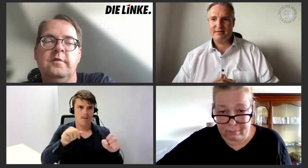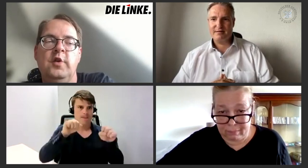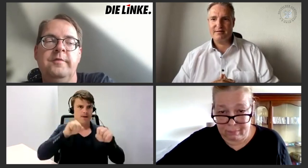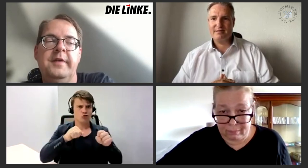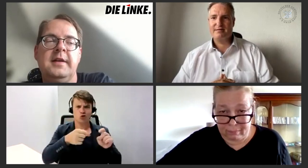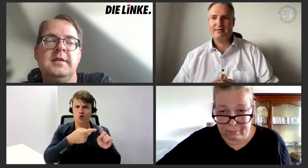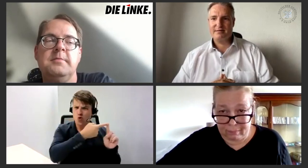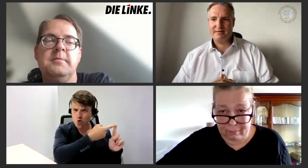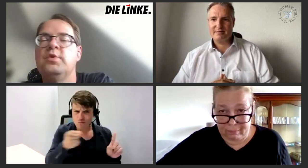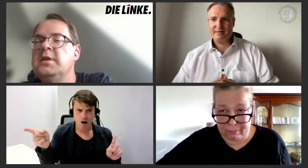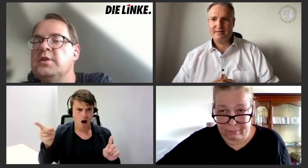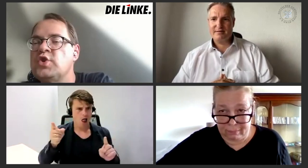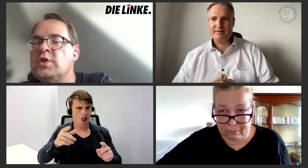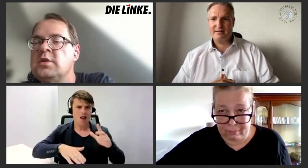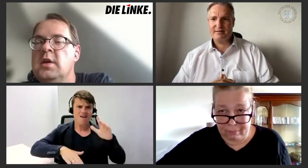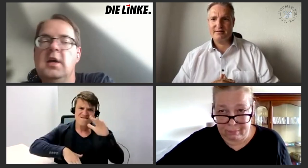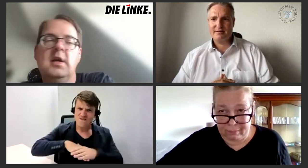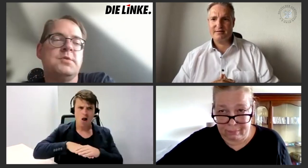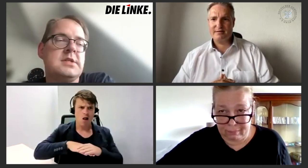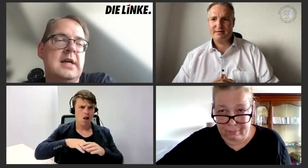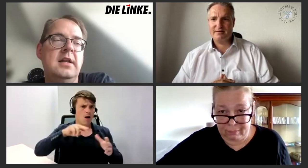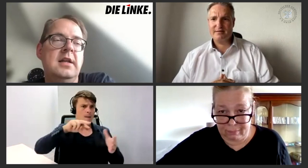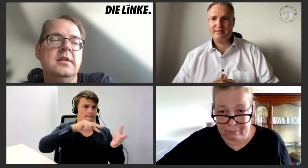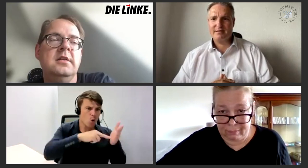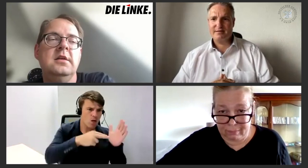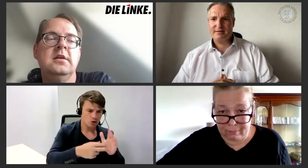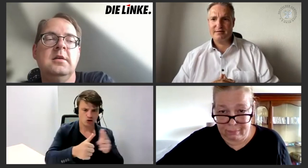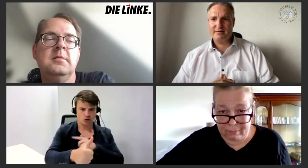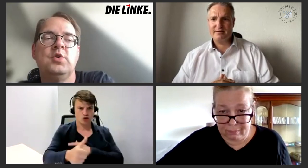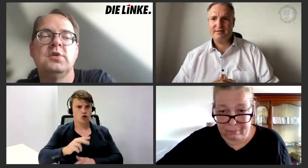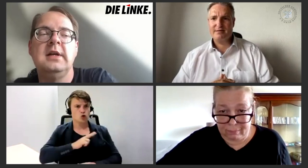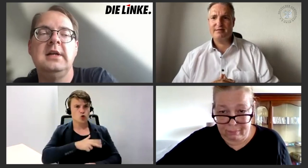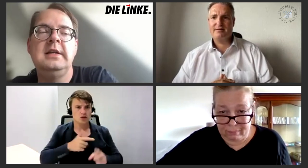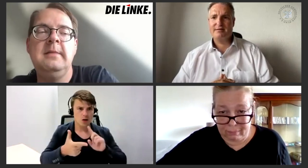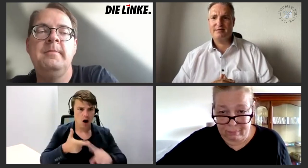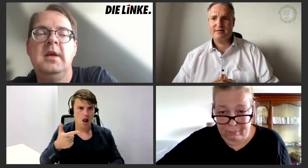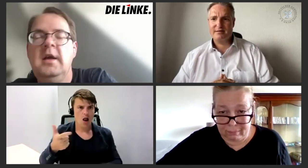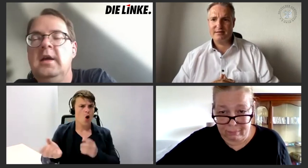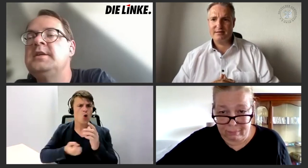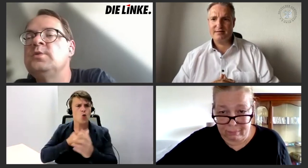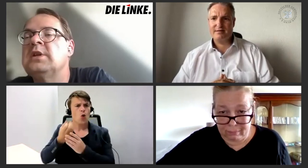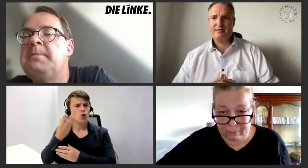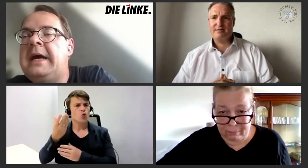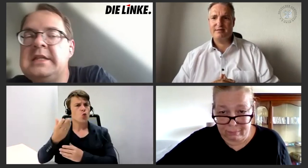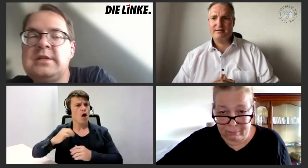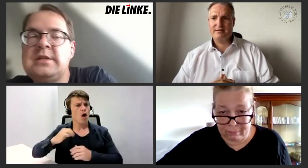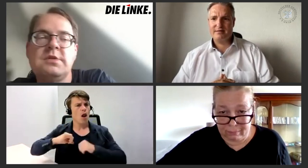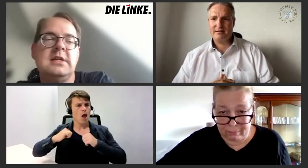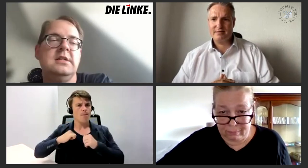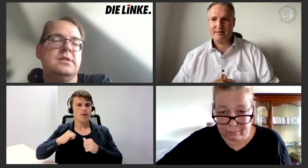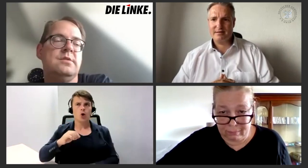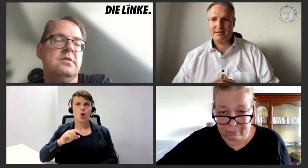überall und vollumfänglich im politischen, im sozialen, im kulturellen Leben nicht nur dabei